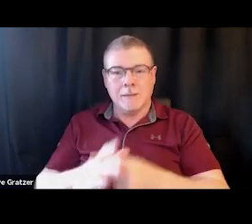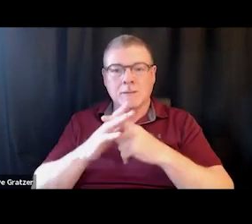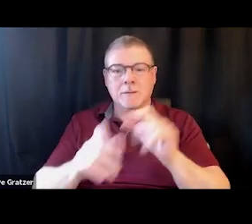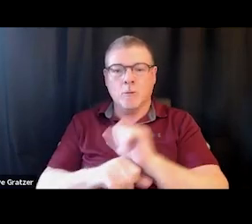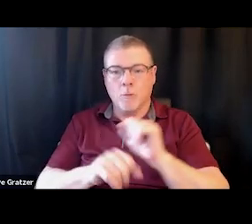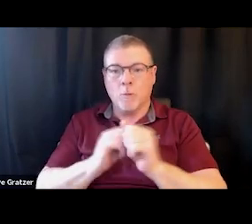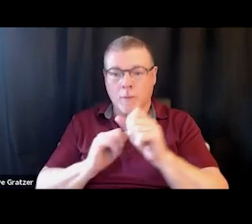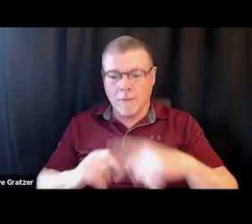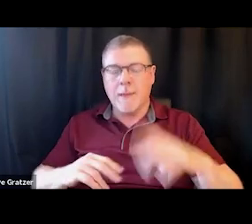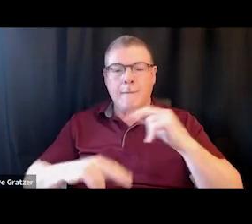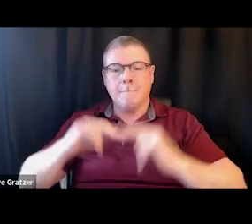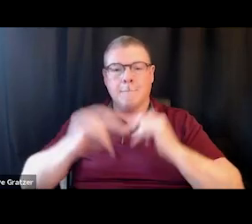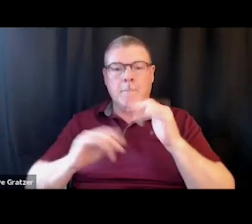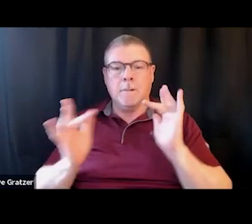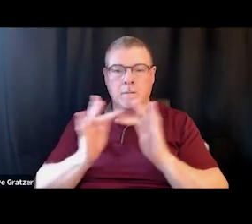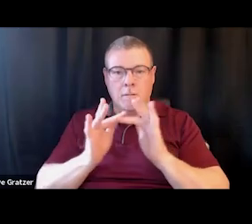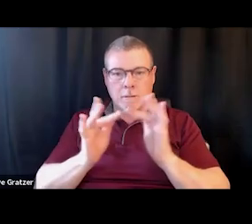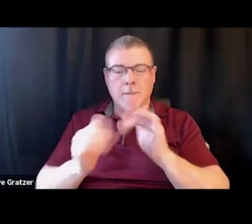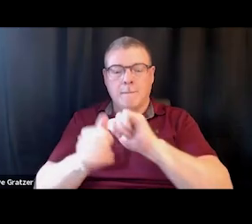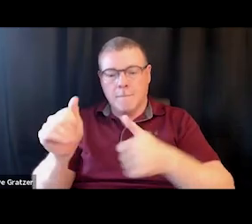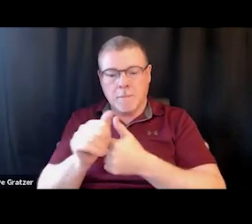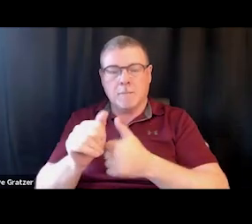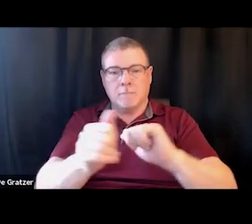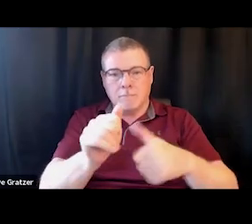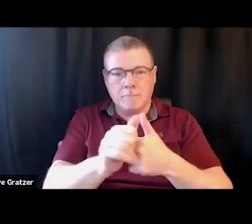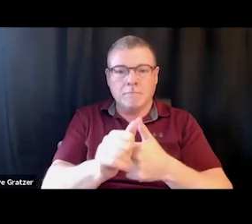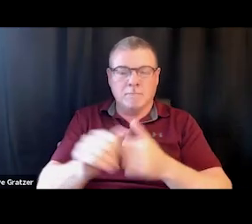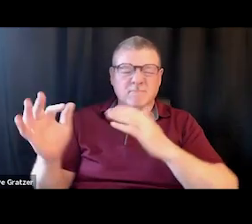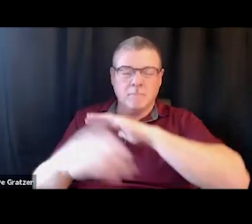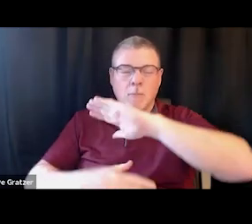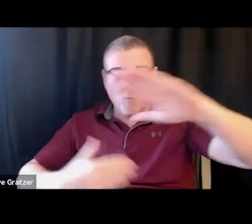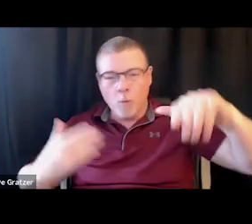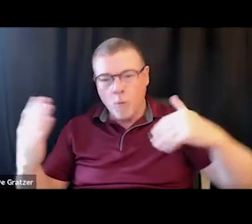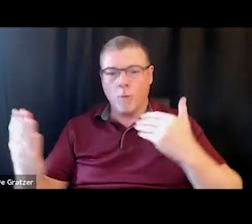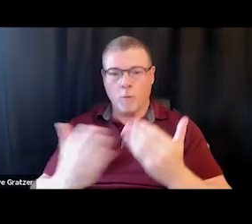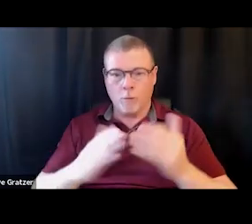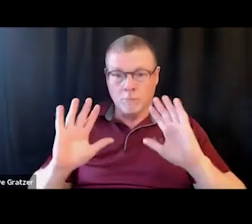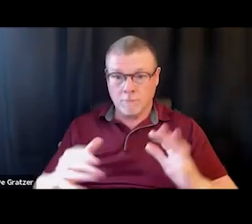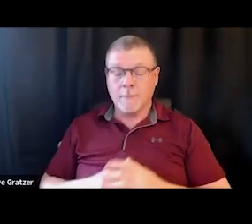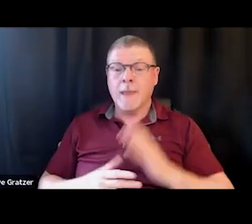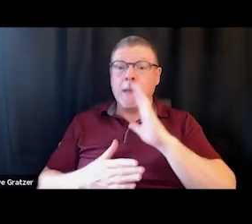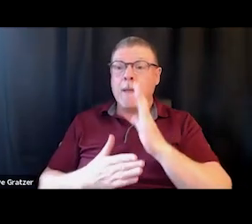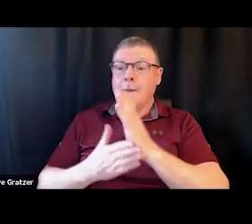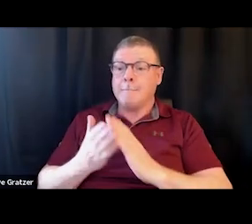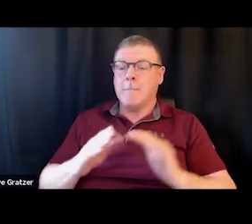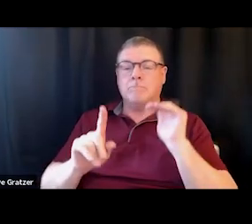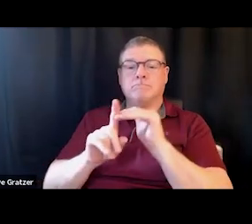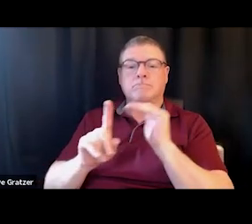y construir contactos de respaldo y todo lo necesario. Como parte de eso, enviamos recordatorios a las personas.